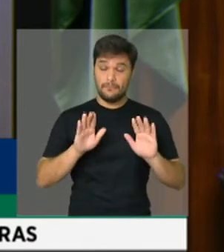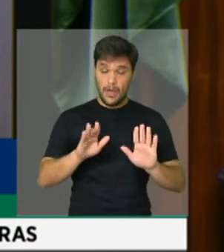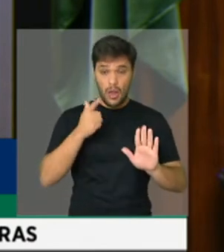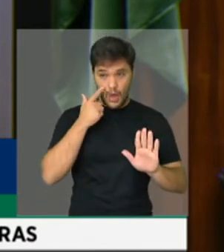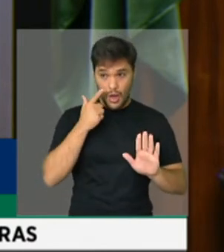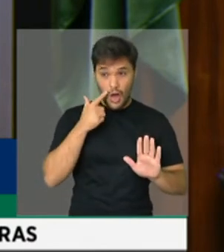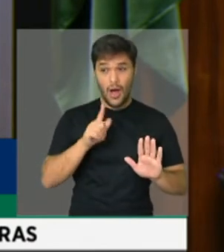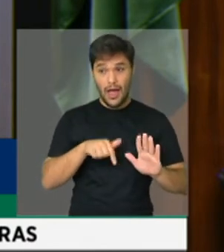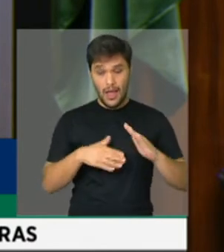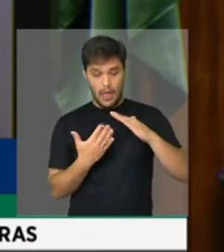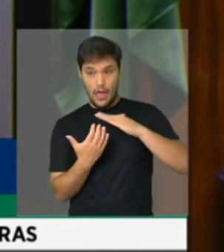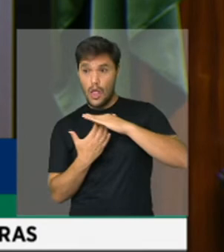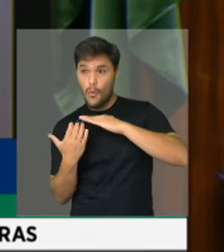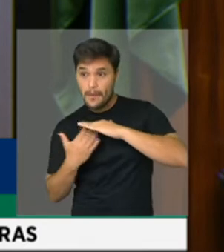NO MERCADO... E QUE, PORTANTO... A PRIVATIZAÇÃ